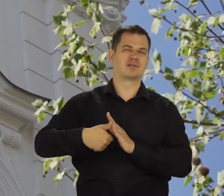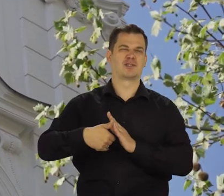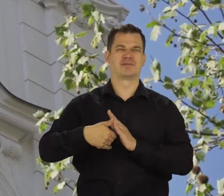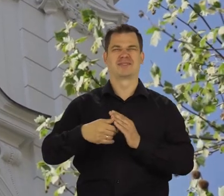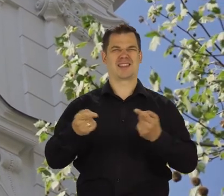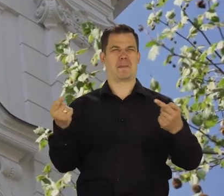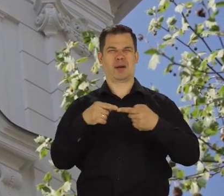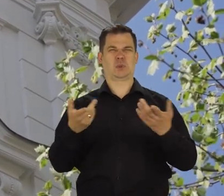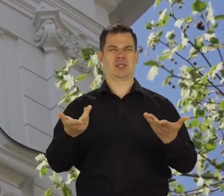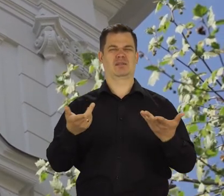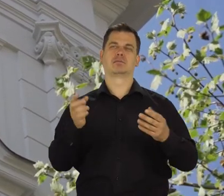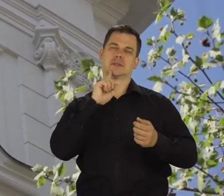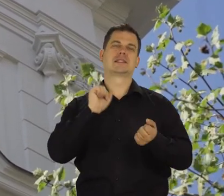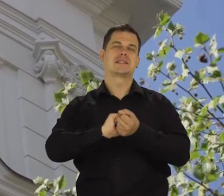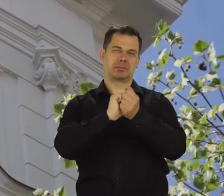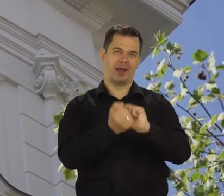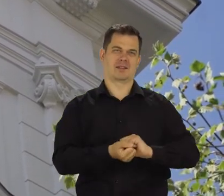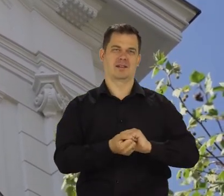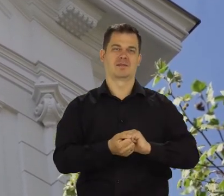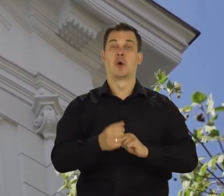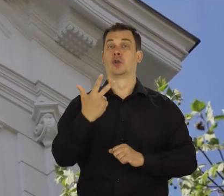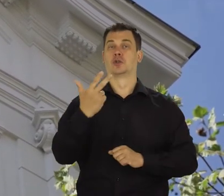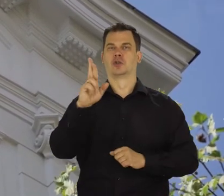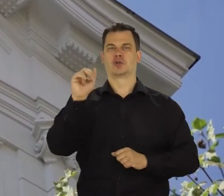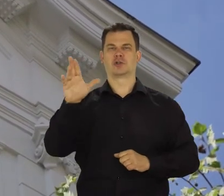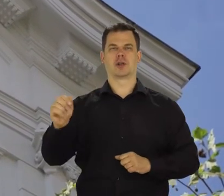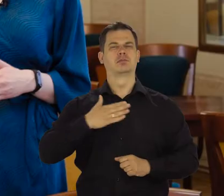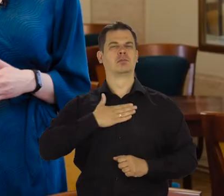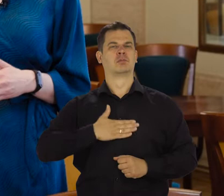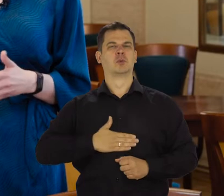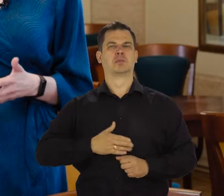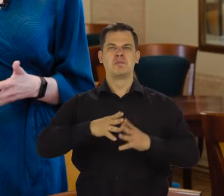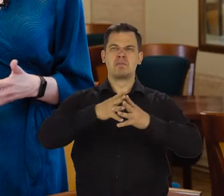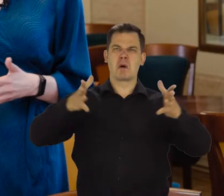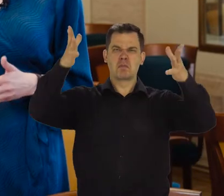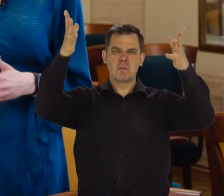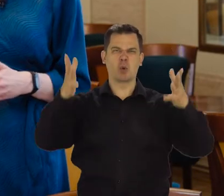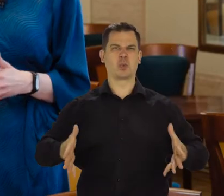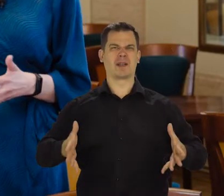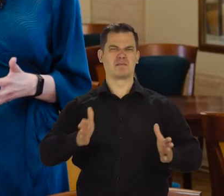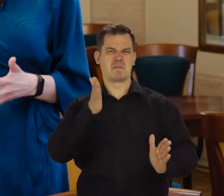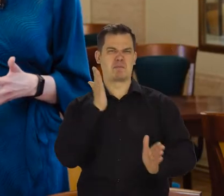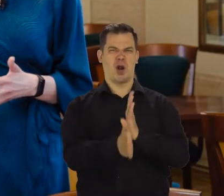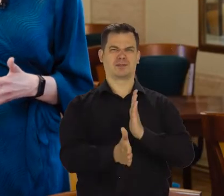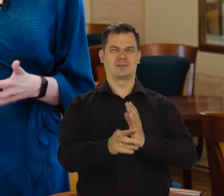nie pasował po prostu do architektury III Rzeszy, która jednak bazowała na prostocie, na monumentalizmie.